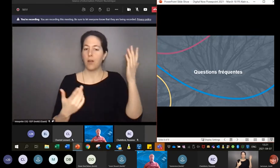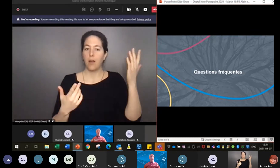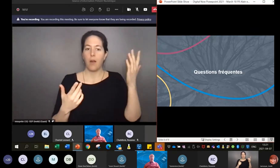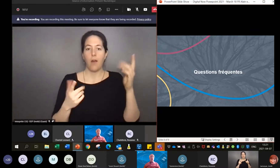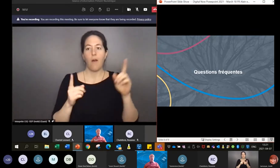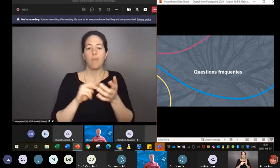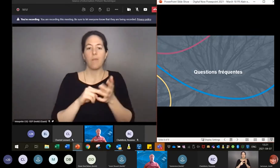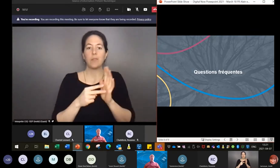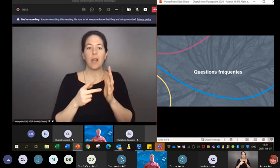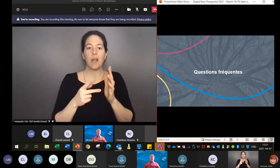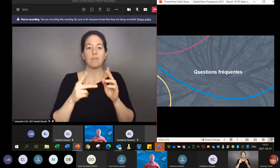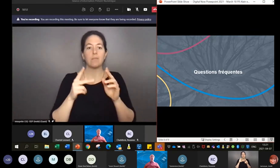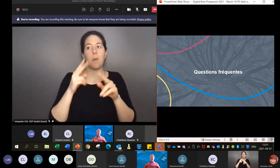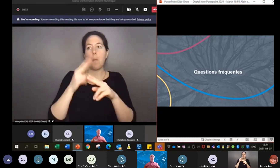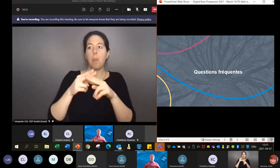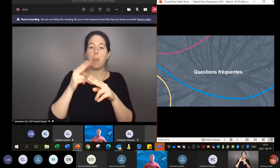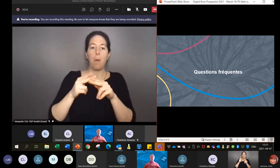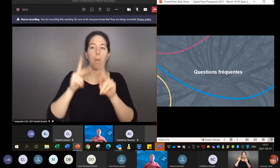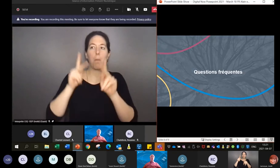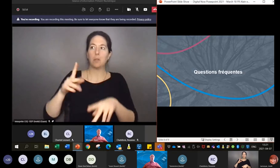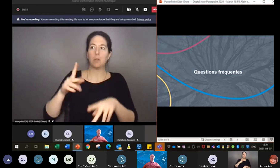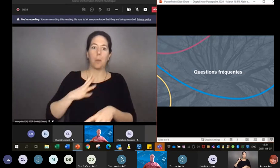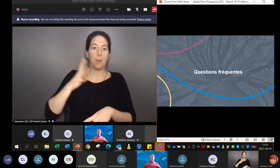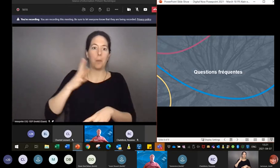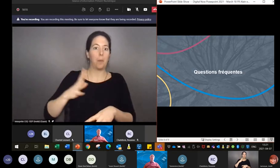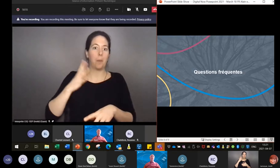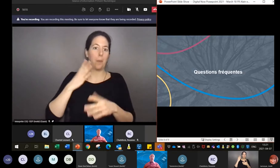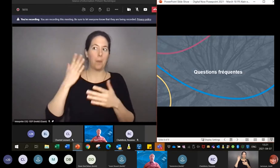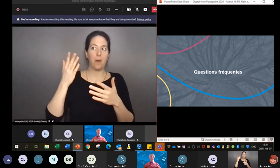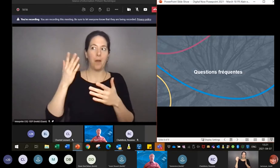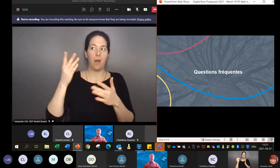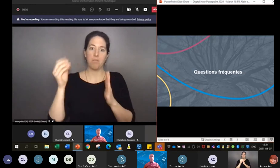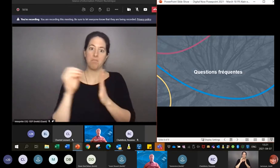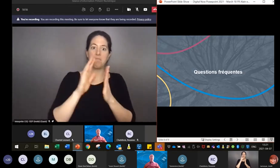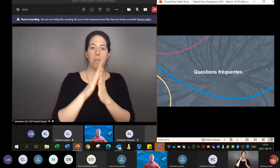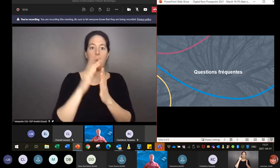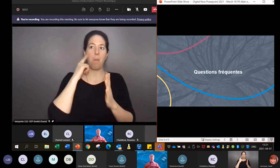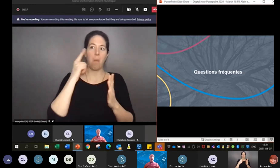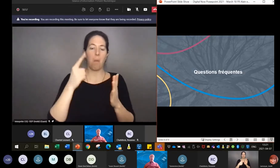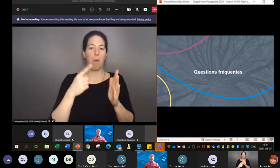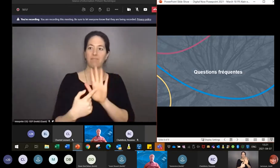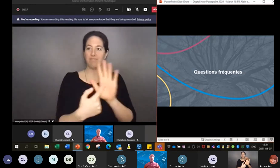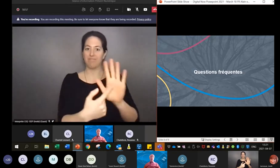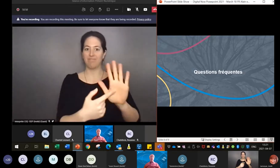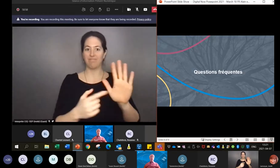prestigieux dans le but de mousser votre